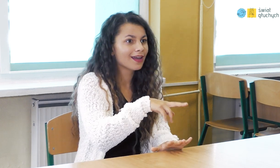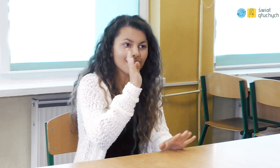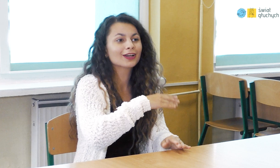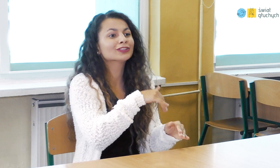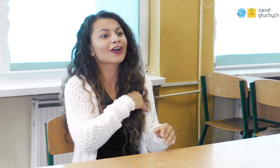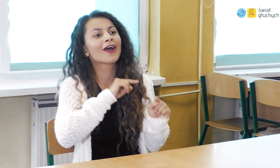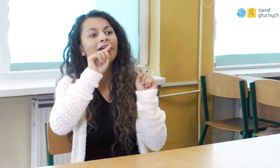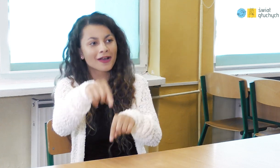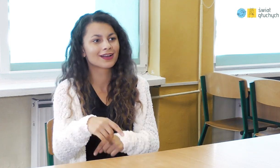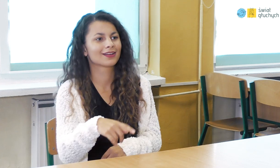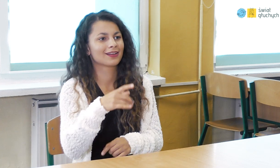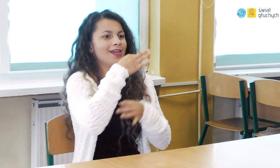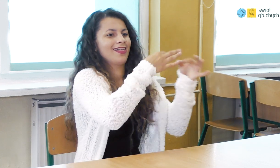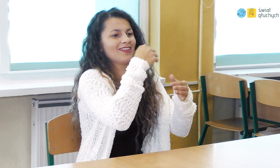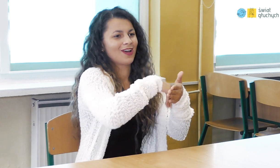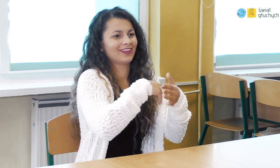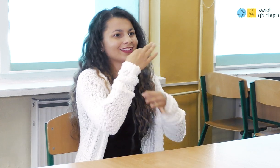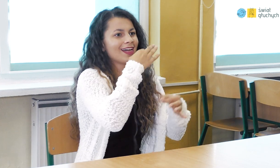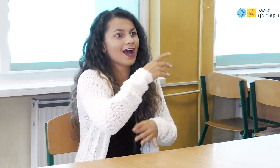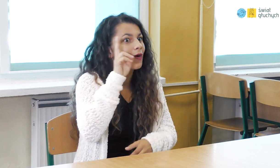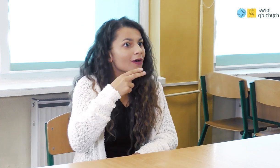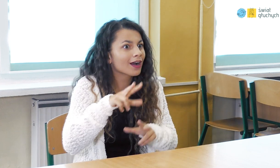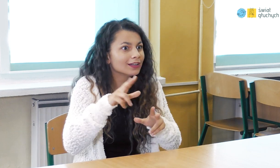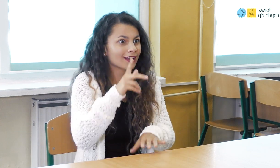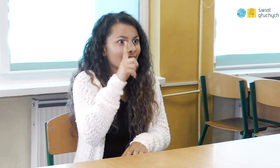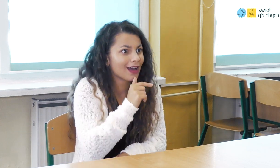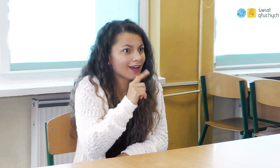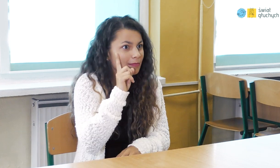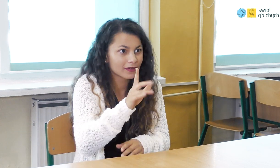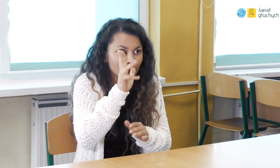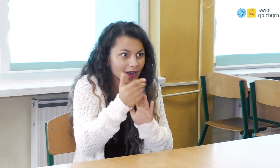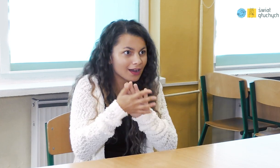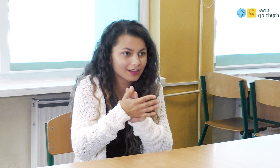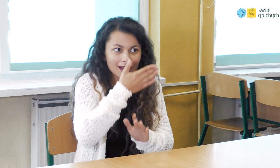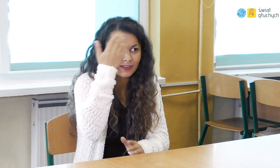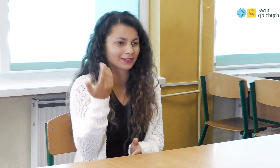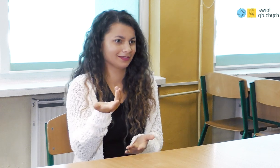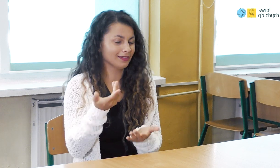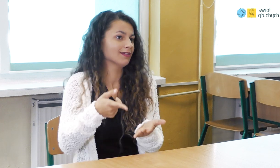Była zaskoczona, że tak pięknie migamy. Po powrocie do szkoły, opowiadała wychowawczyni, że mam głuchą rodzinę i jak pięknie migamy.